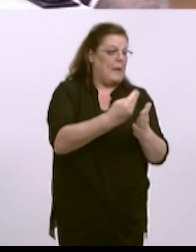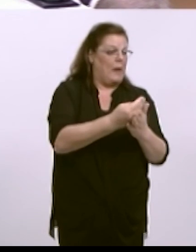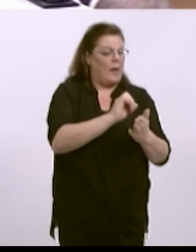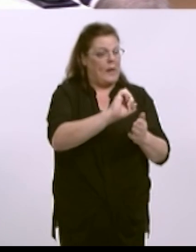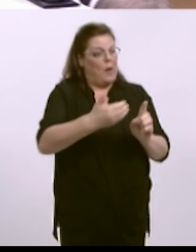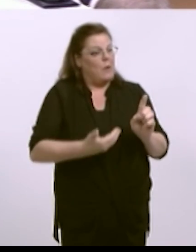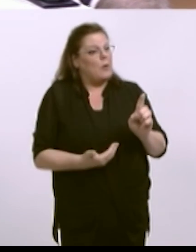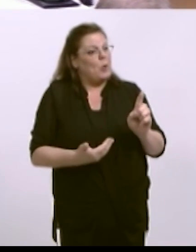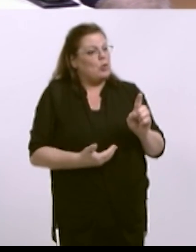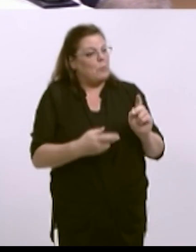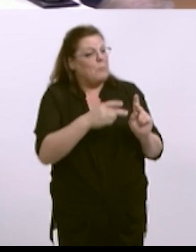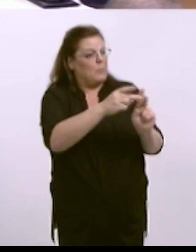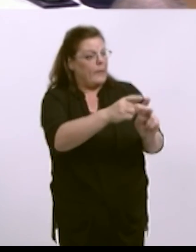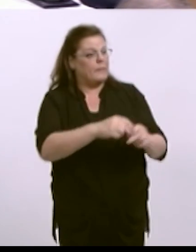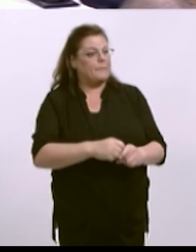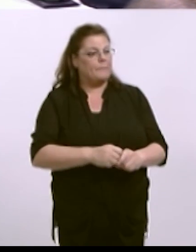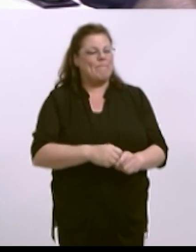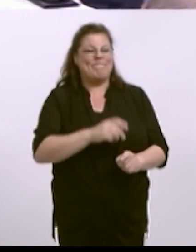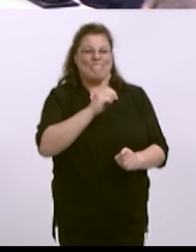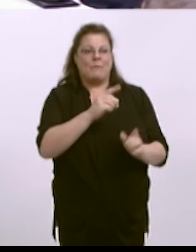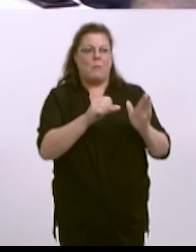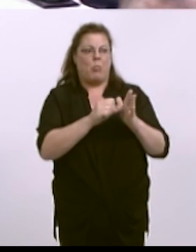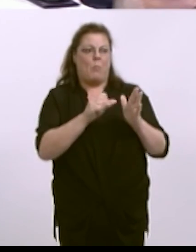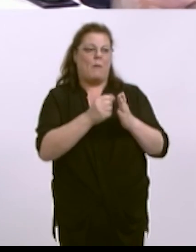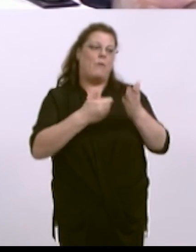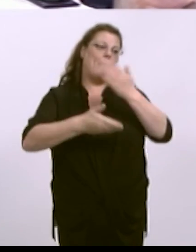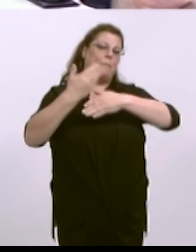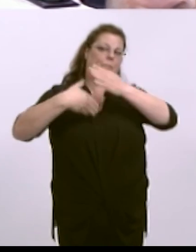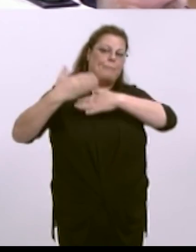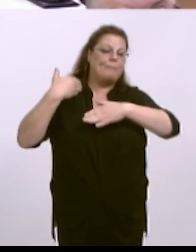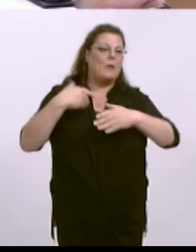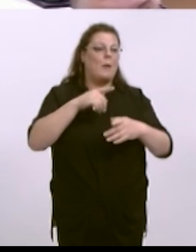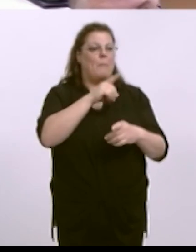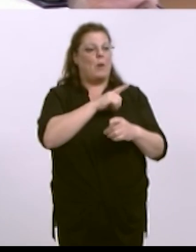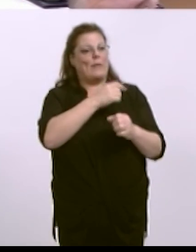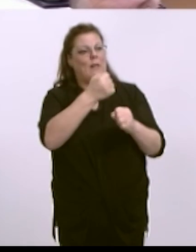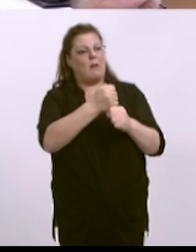lle nid ywír ardd wedi gallu codi digon o arian ynglyn ‚ír gweithredu y maen nhwín